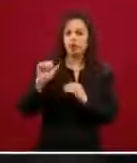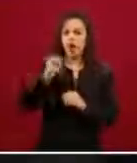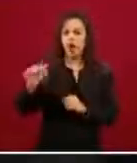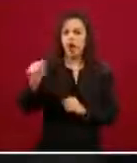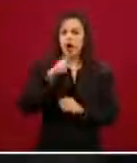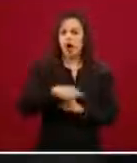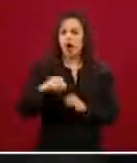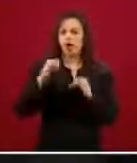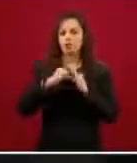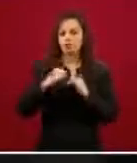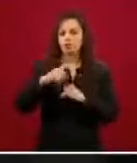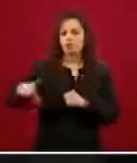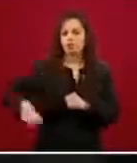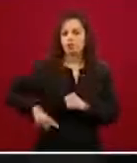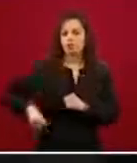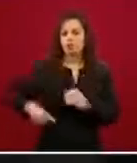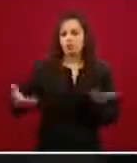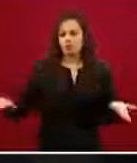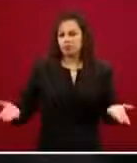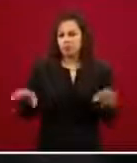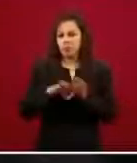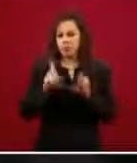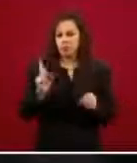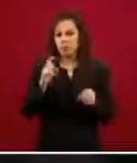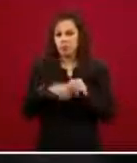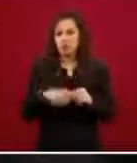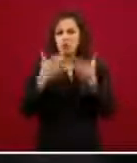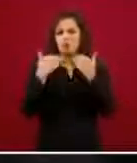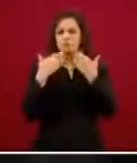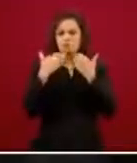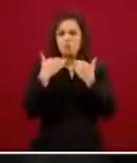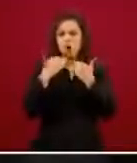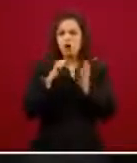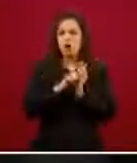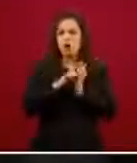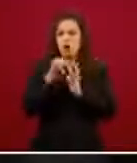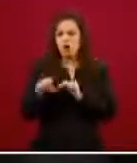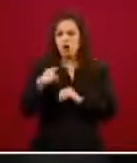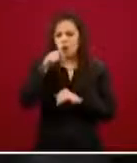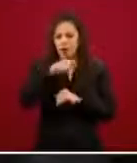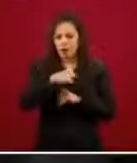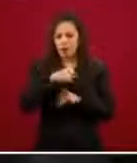que no estaba haciendo la hacienda pública, entre ellos multas sobre créditos fiscales,